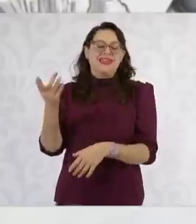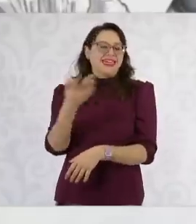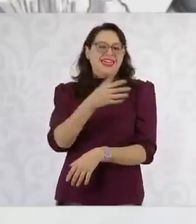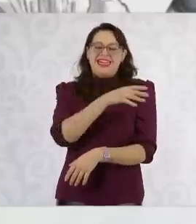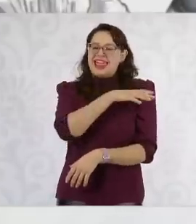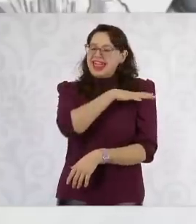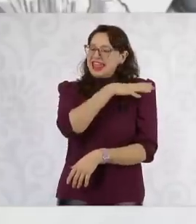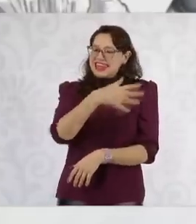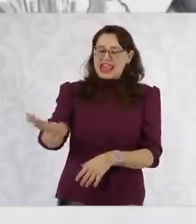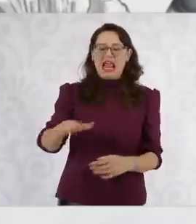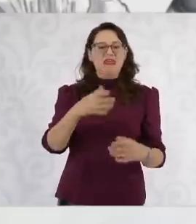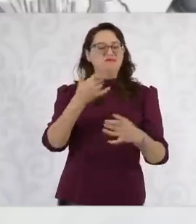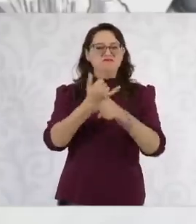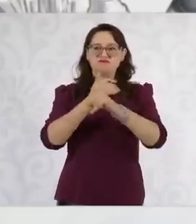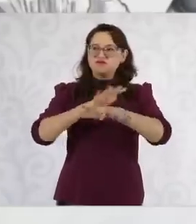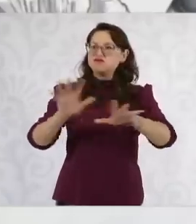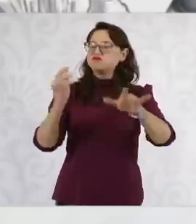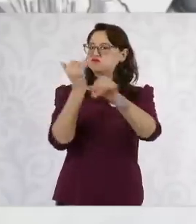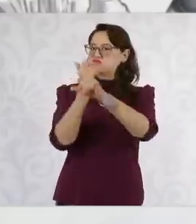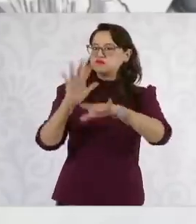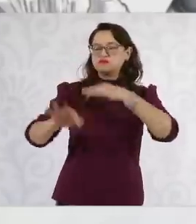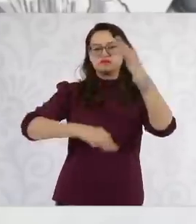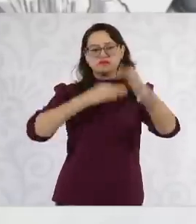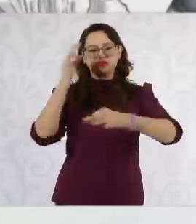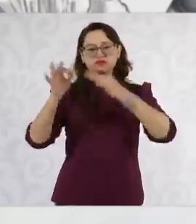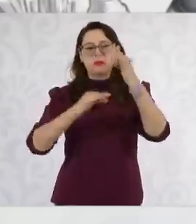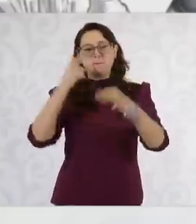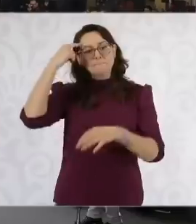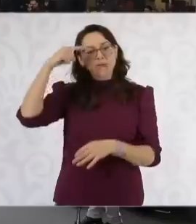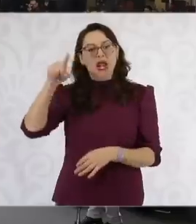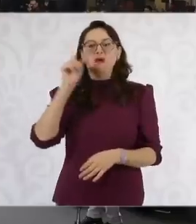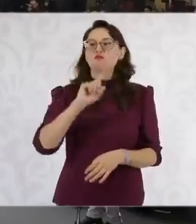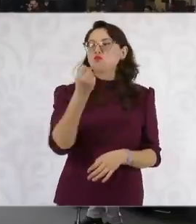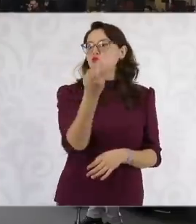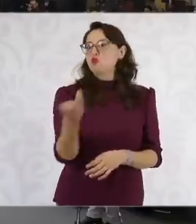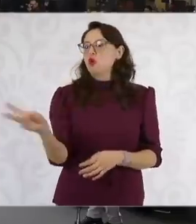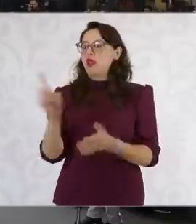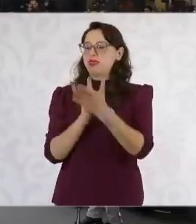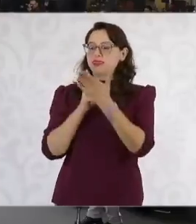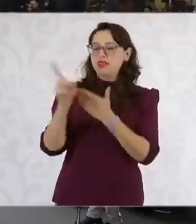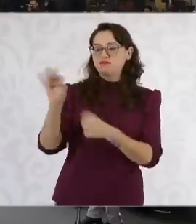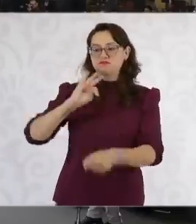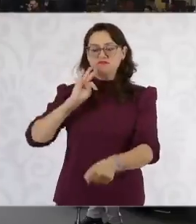de los derechos de las mujeres es importante coloque el tema al más alto nivel y por otro